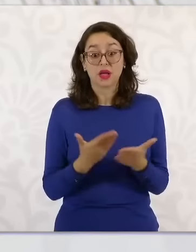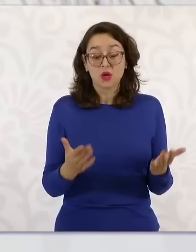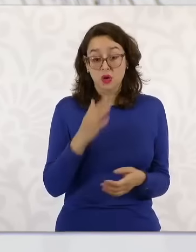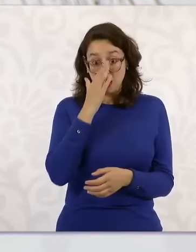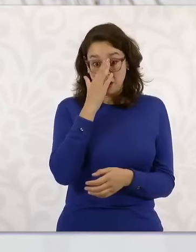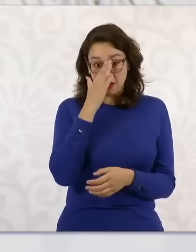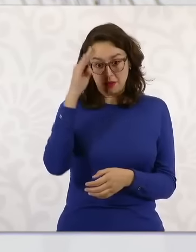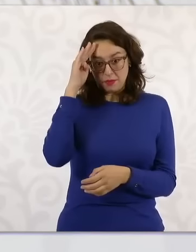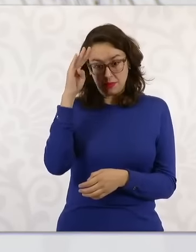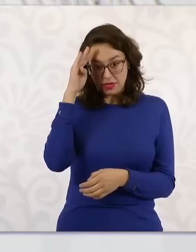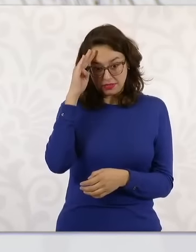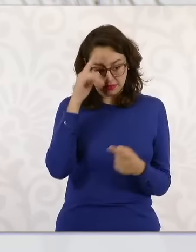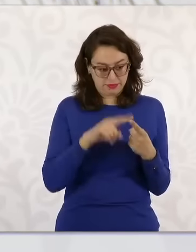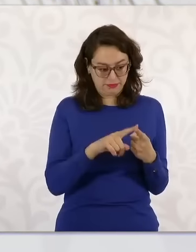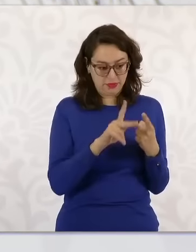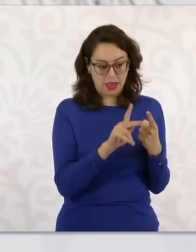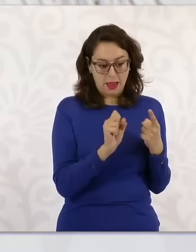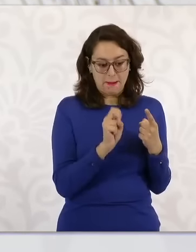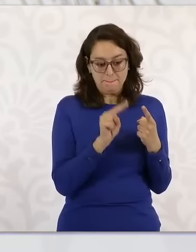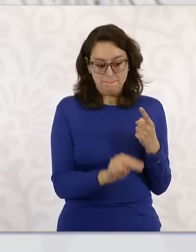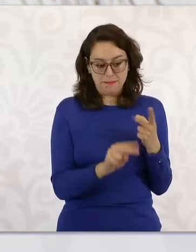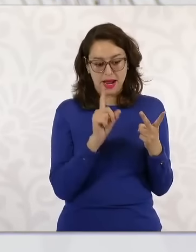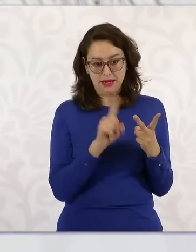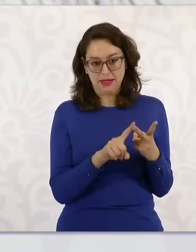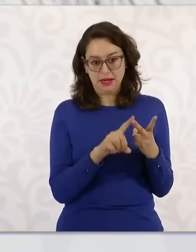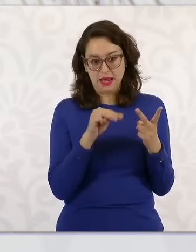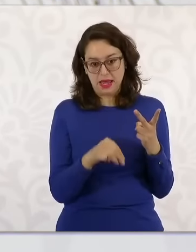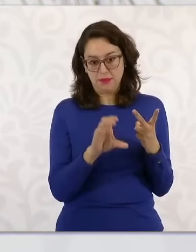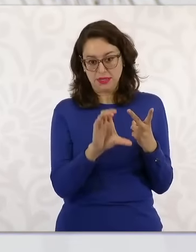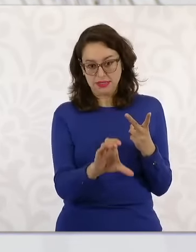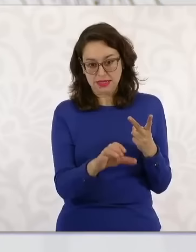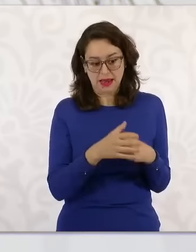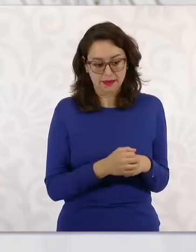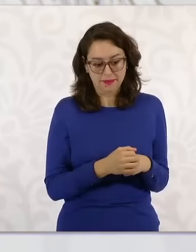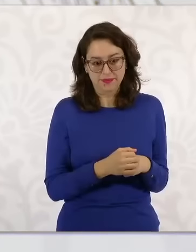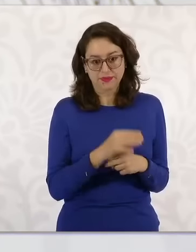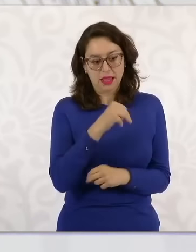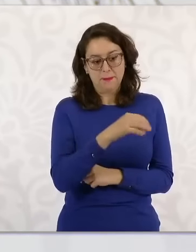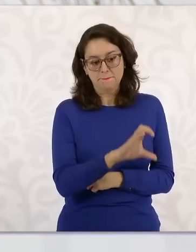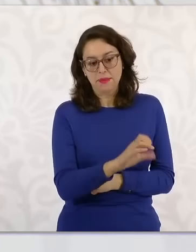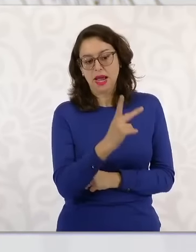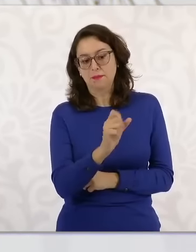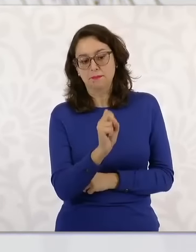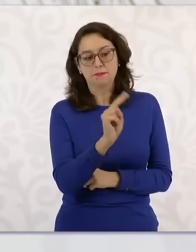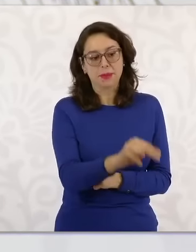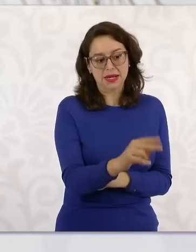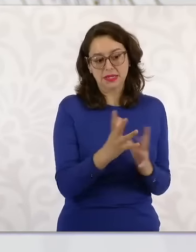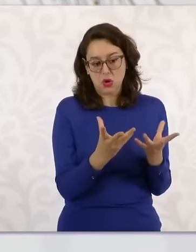entre el PAN y Movimiento Ciudadano, el MACPAN, decir, el PRI ya pues ya es que ya murió,